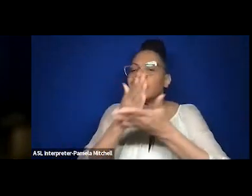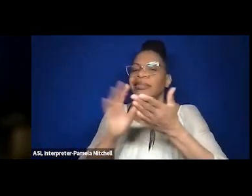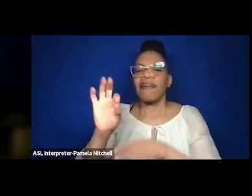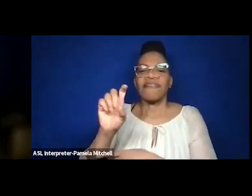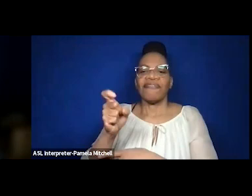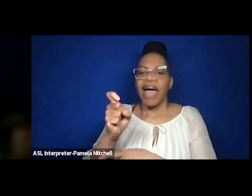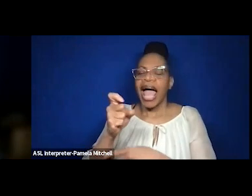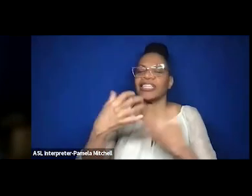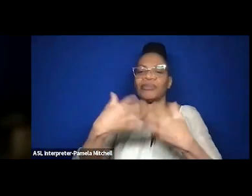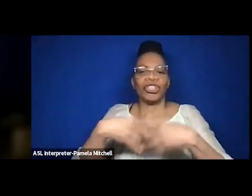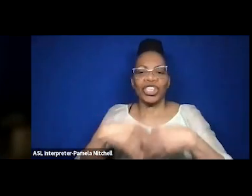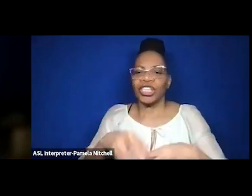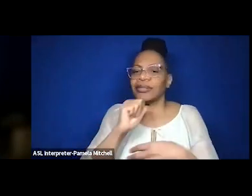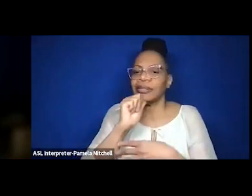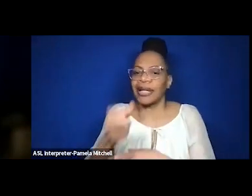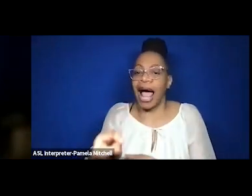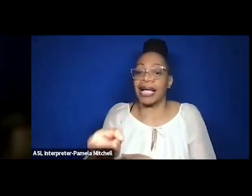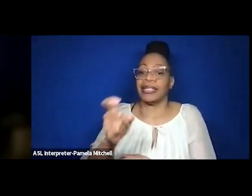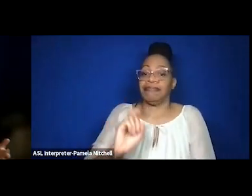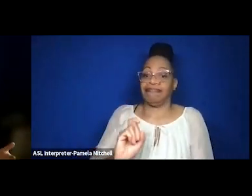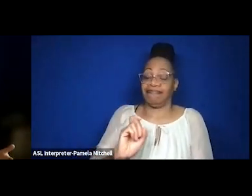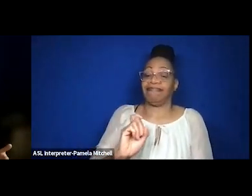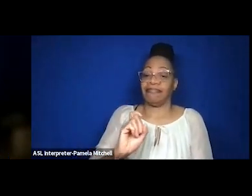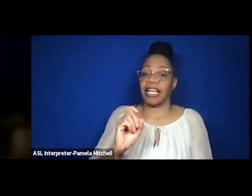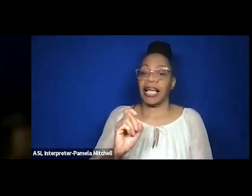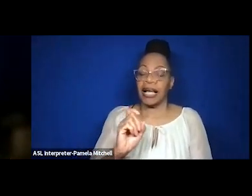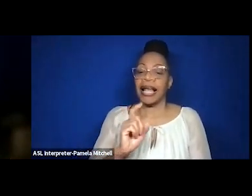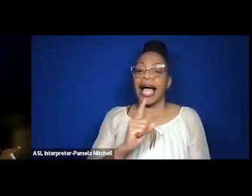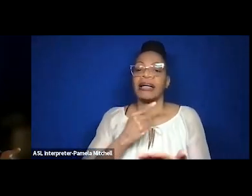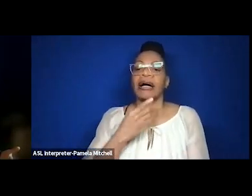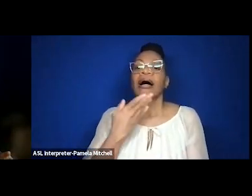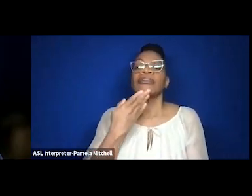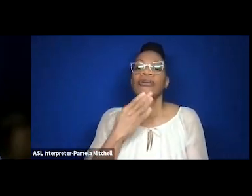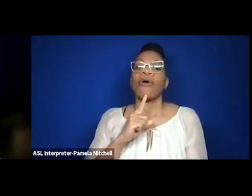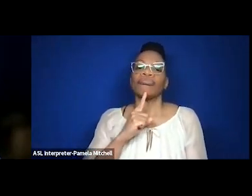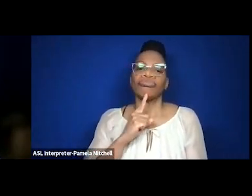un número de confirmación o una hoja de confirmación de que se envió correctamente.